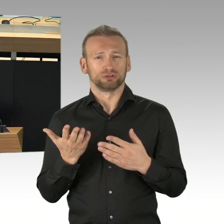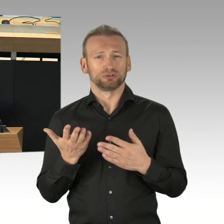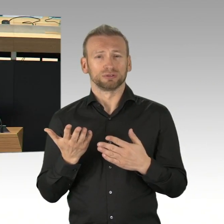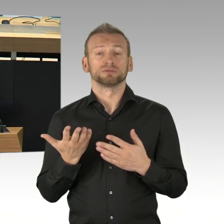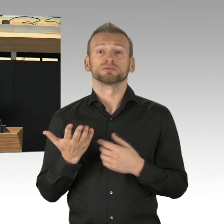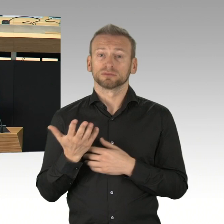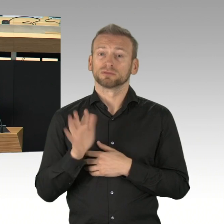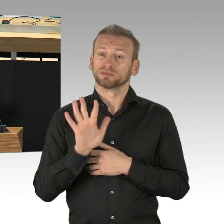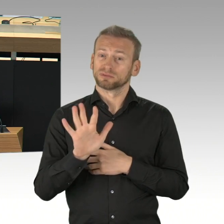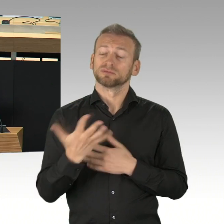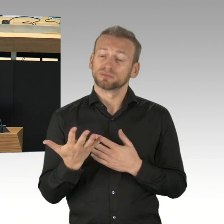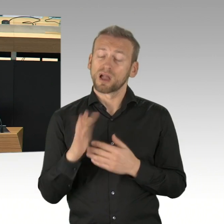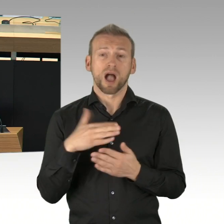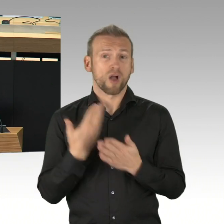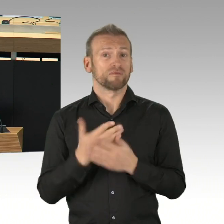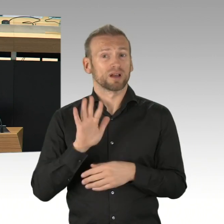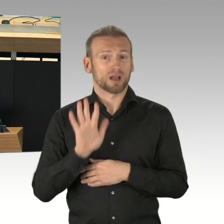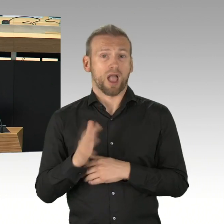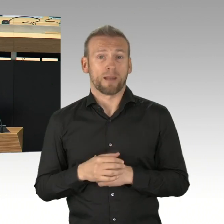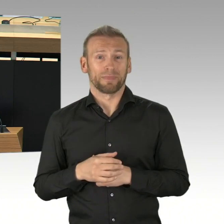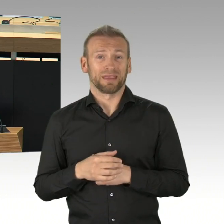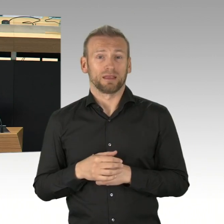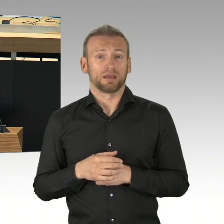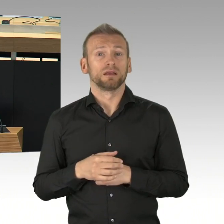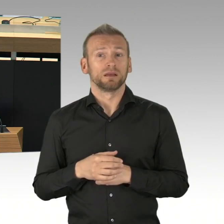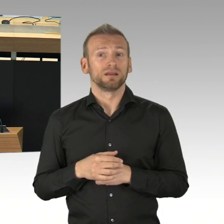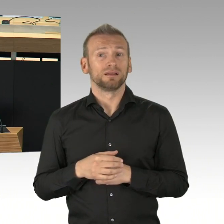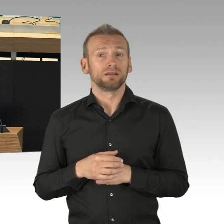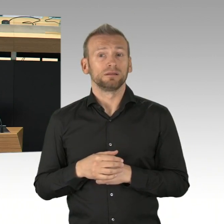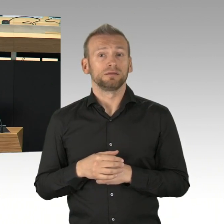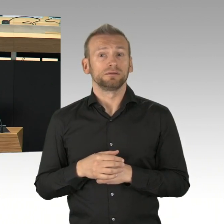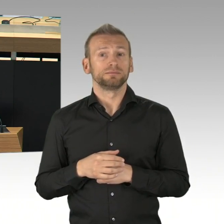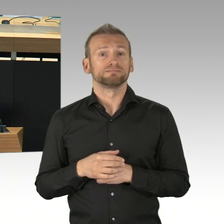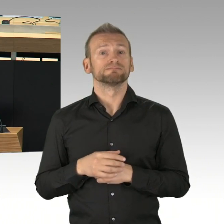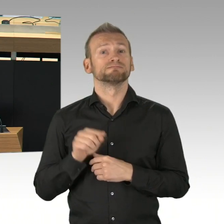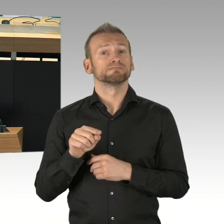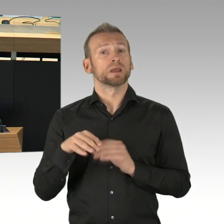den ich jetzt gerade nicht sehe erstaunlicherweise, durch Ihre gestrige Entscheidung,